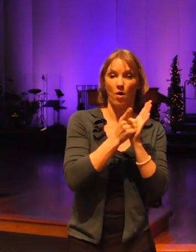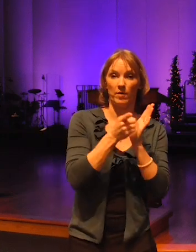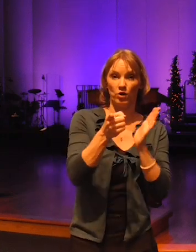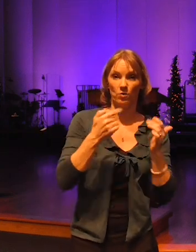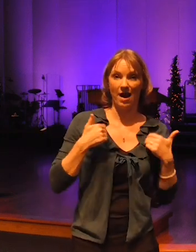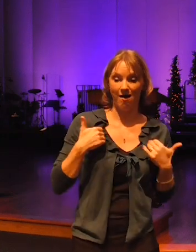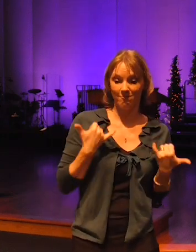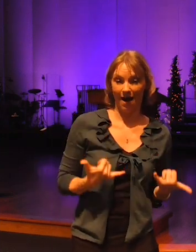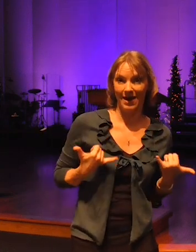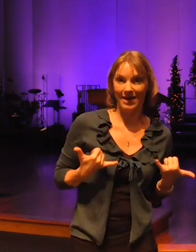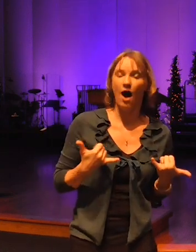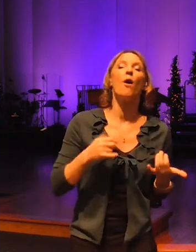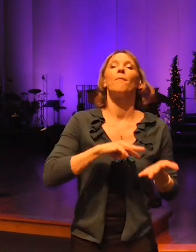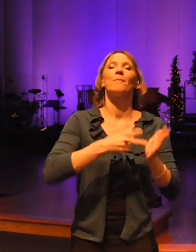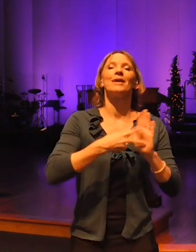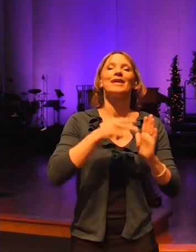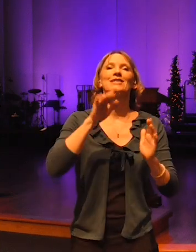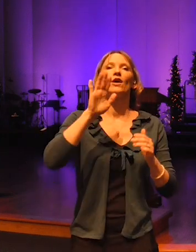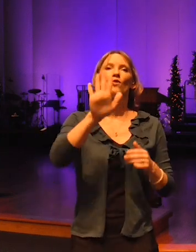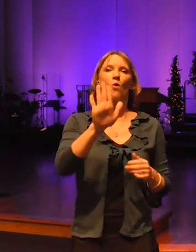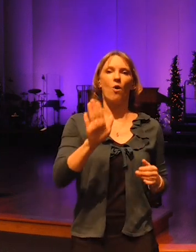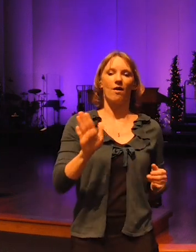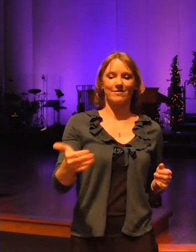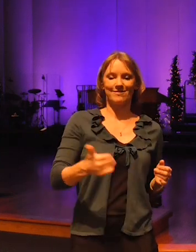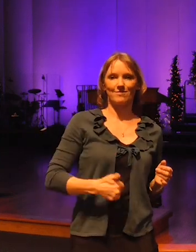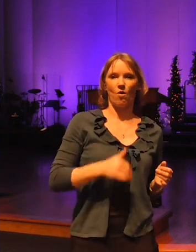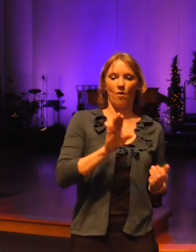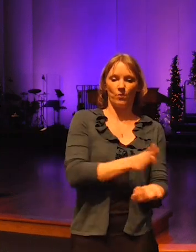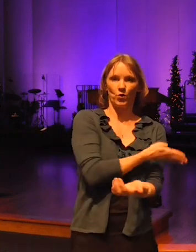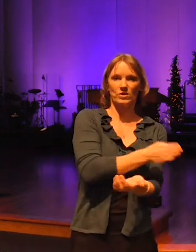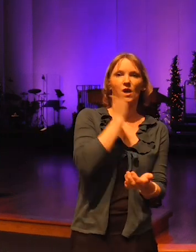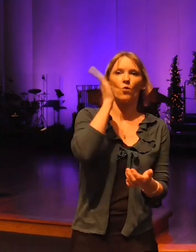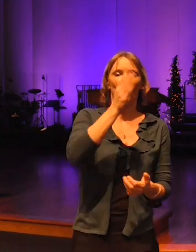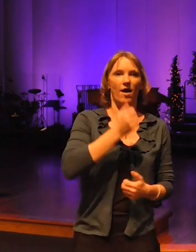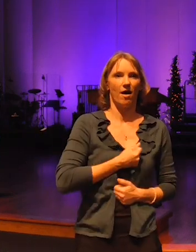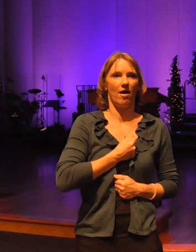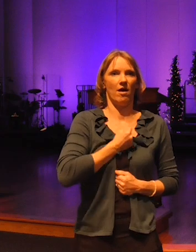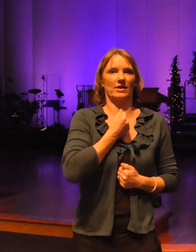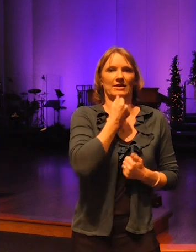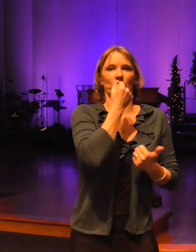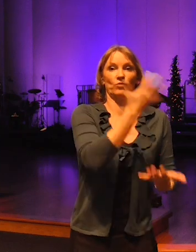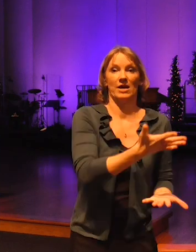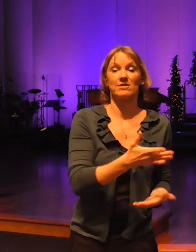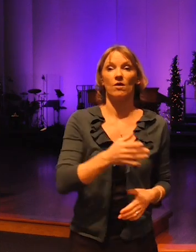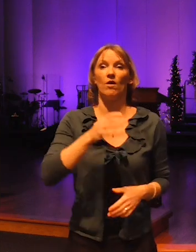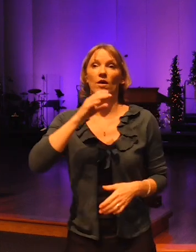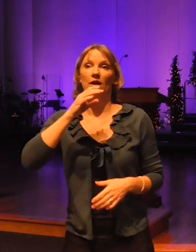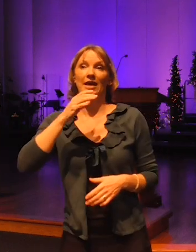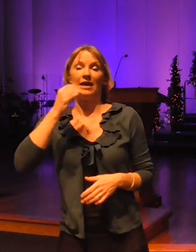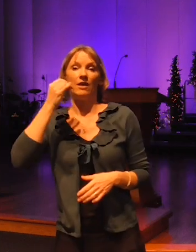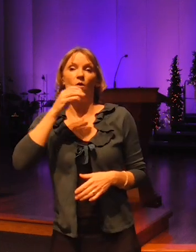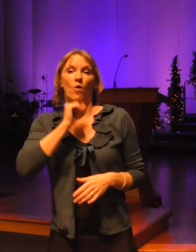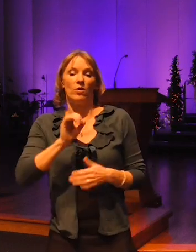a sonar y saldrá adelante, ¿cuál es esa vieja canción? Si no puedes estar con el momento que amas,